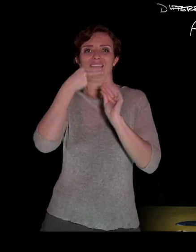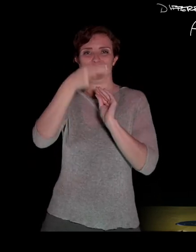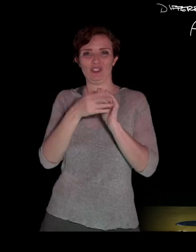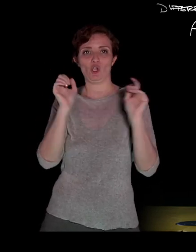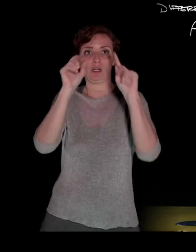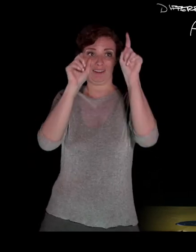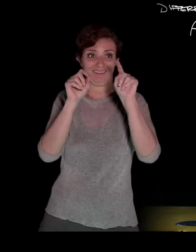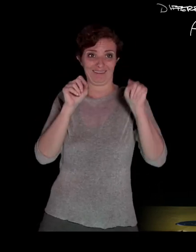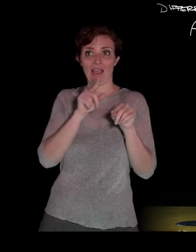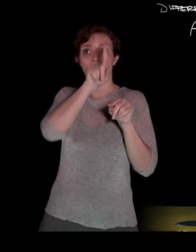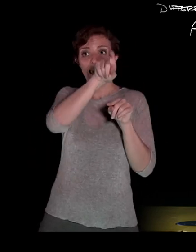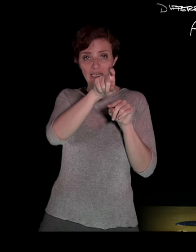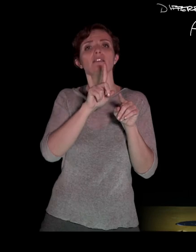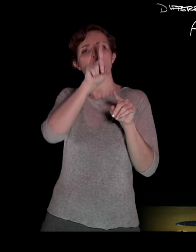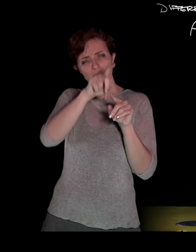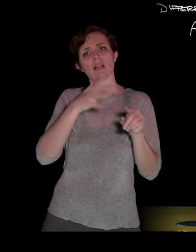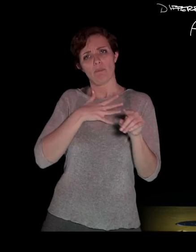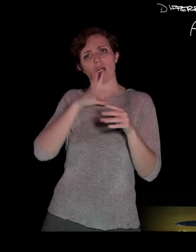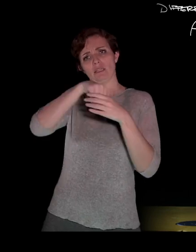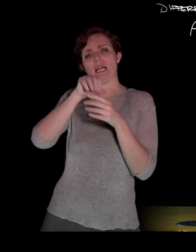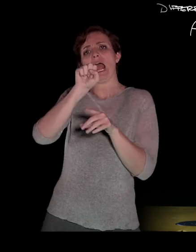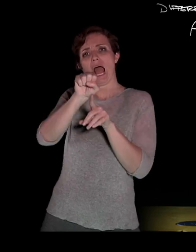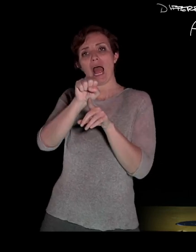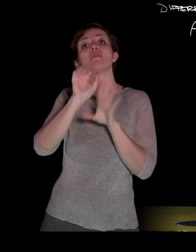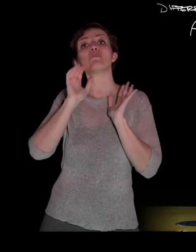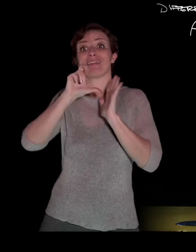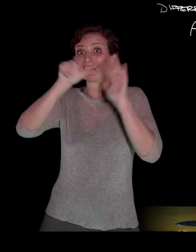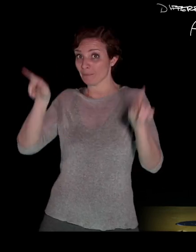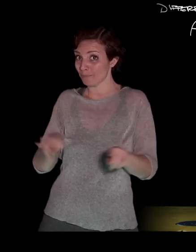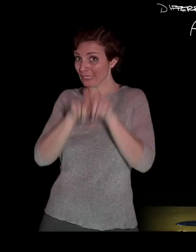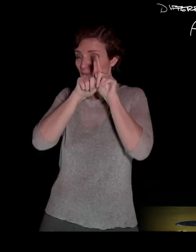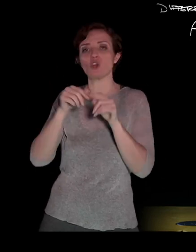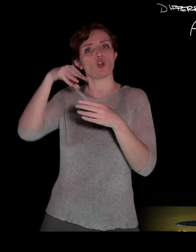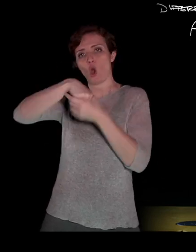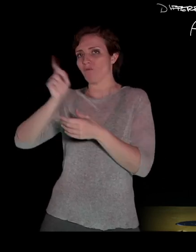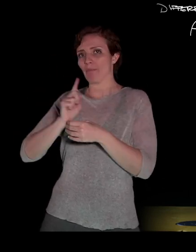..e contemporaneamente non appartiene all'insieme 'B'.